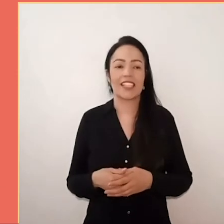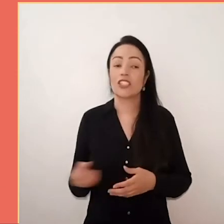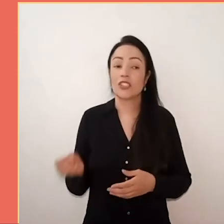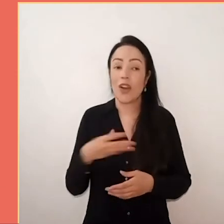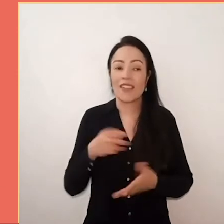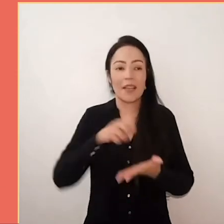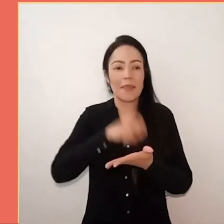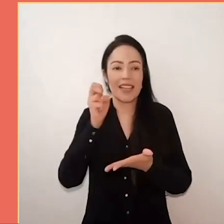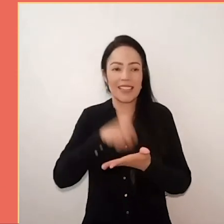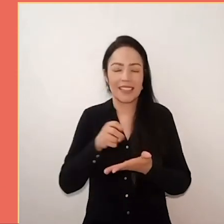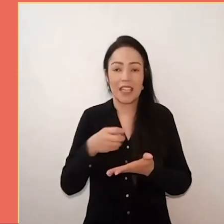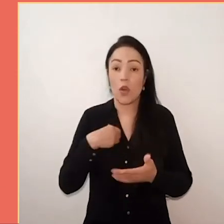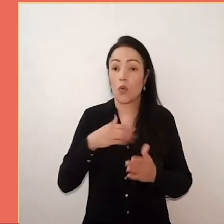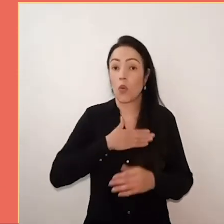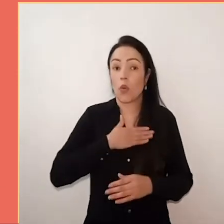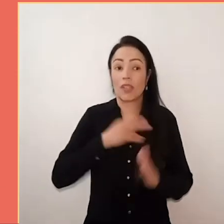eu gosto de livros porque eu gosto de gente,